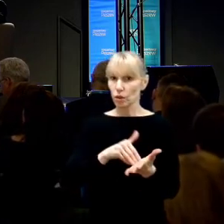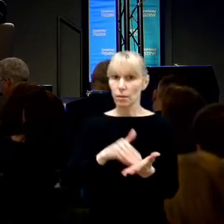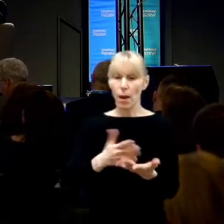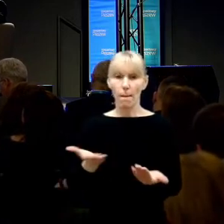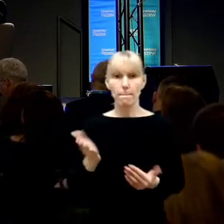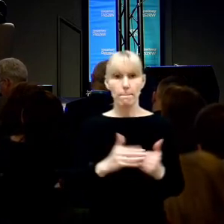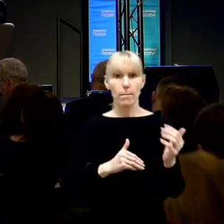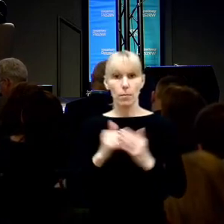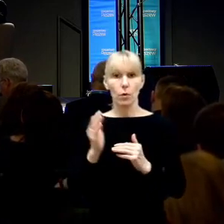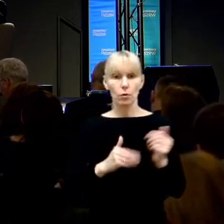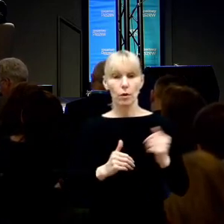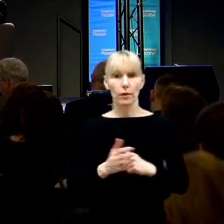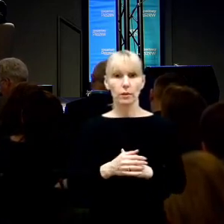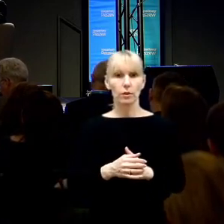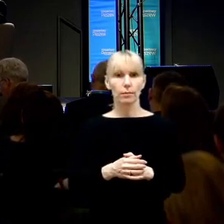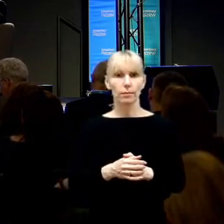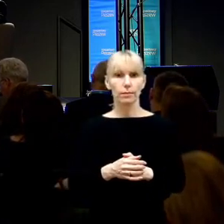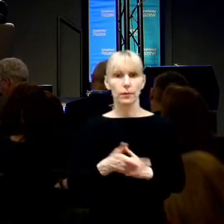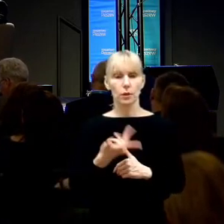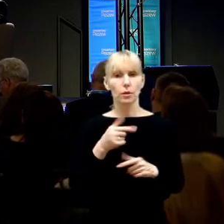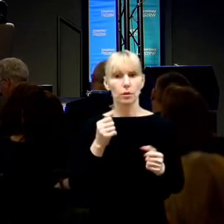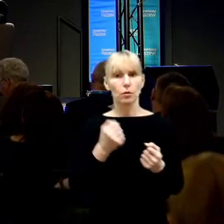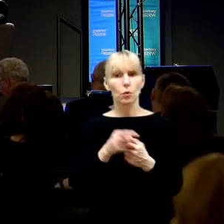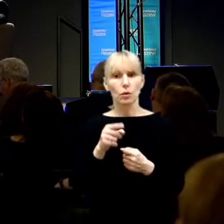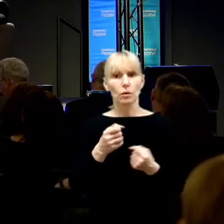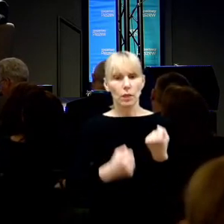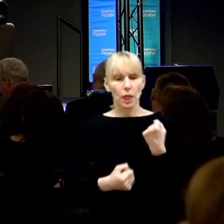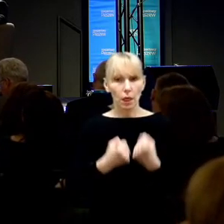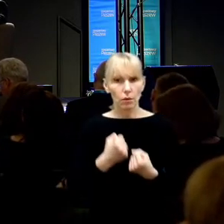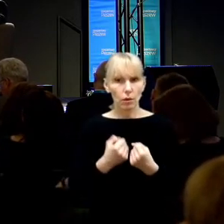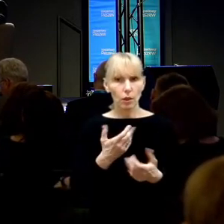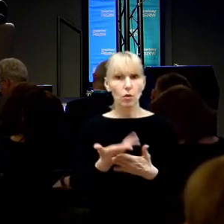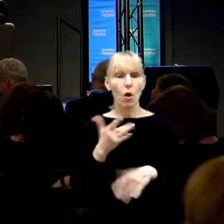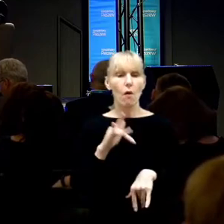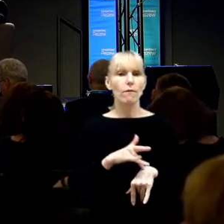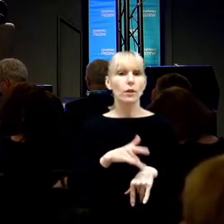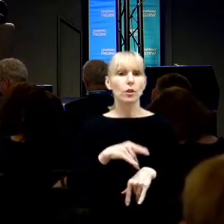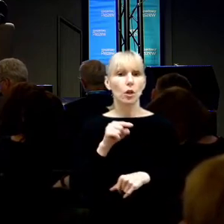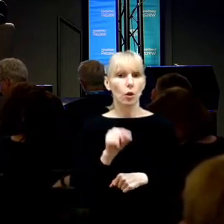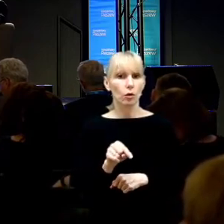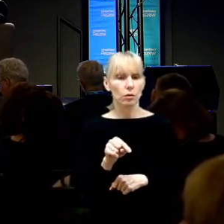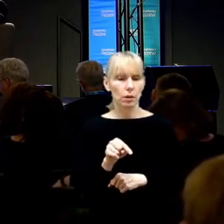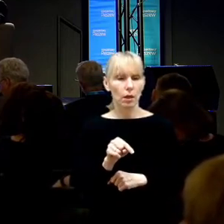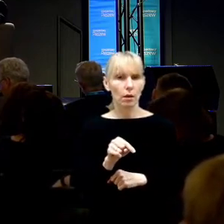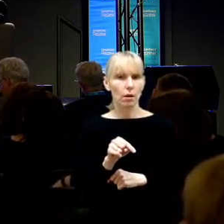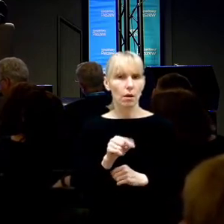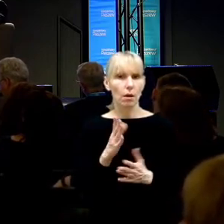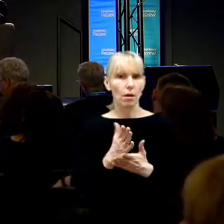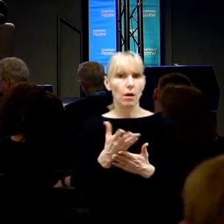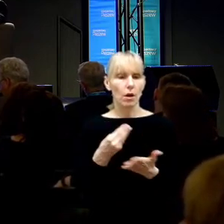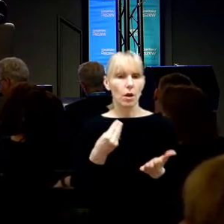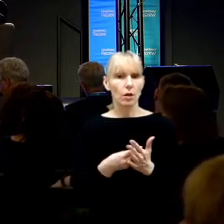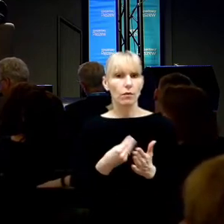Skoro te kalkulacje są takie trudne, no to w wyniku takiej kalkulacji może wyjść, że inwestycja w małym mieście lub średnim mieście,